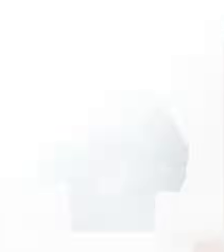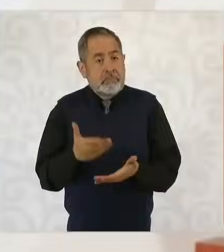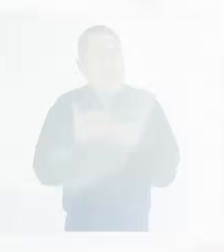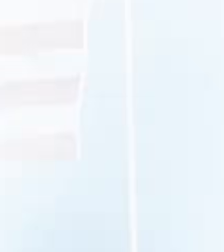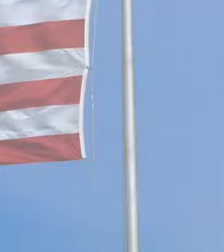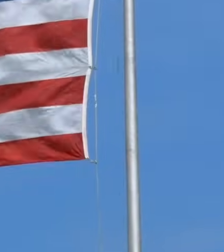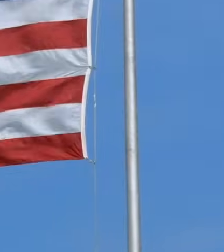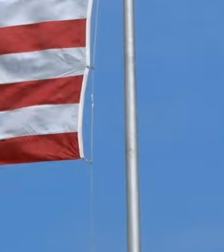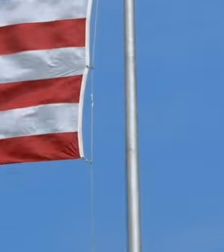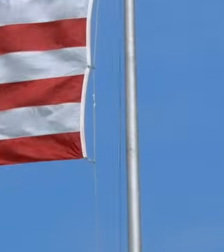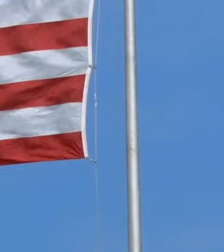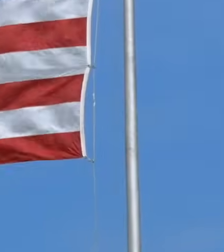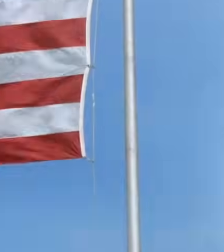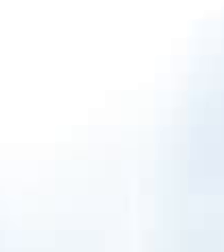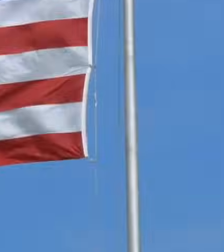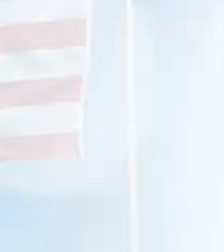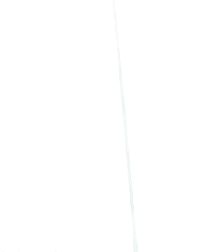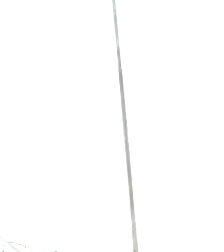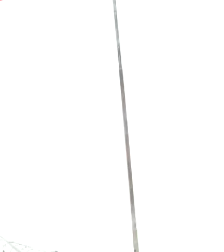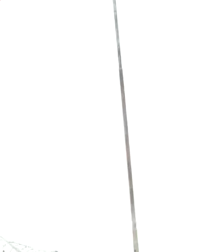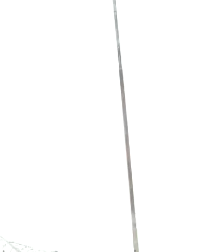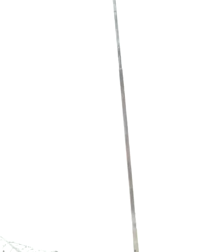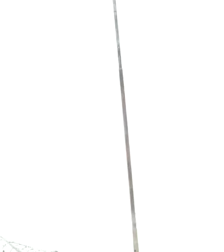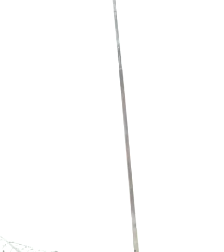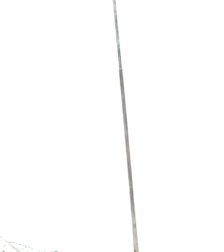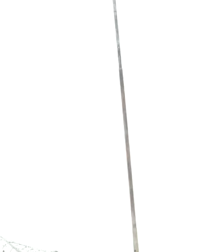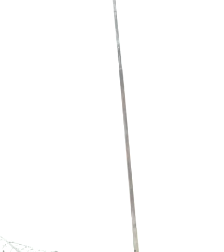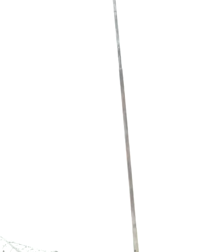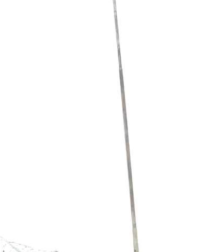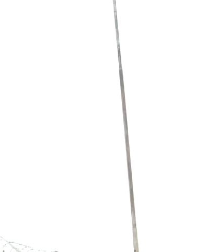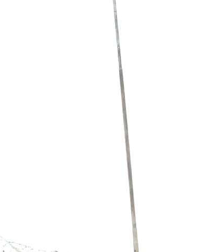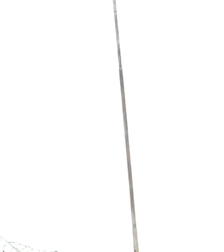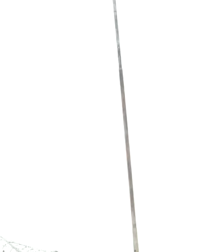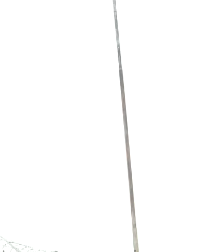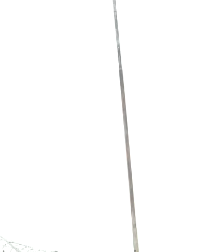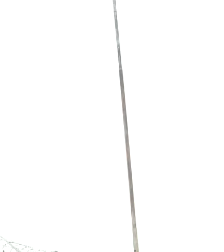a Estados Unidos un informe general sobre los acuerdos que han llegado con estos criminales